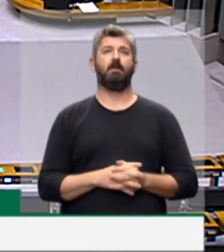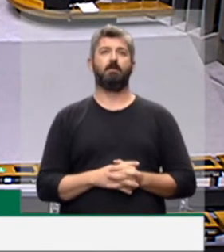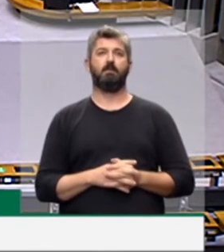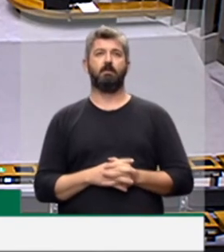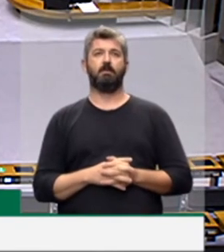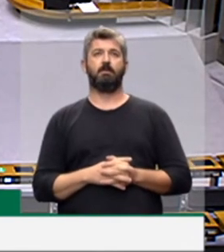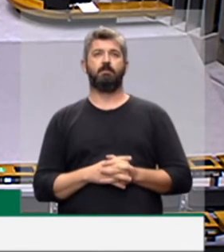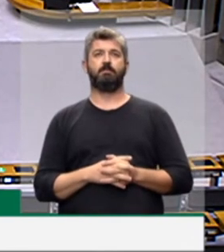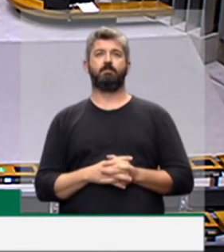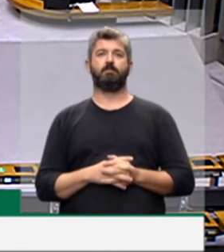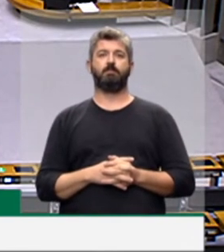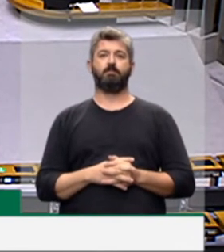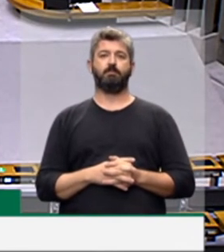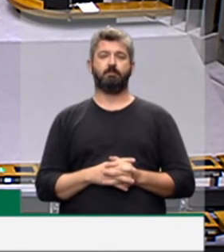DEMAIS EMENDAS, ASSIM ESTÁ O